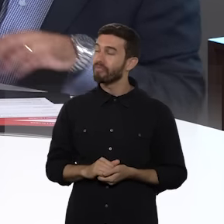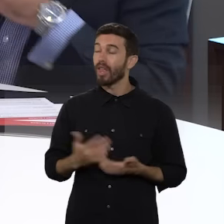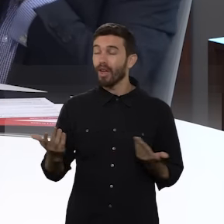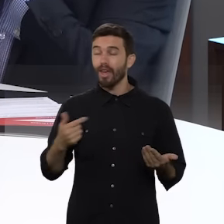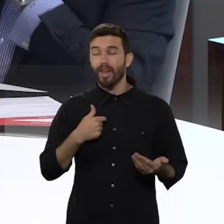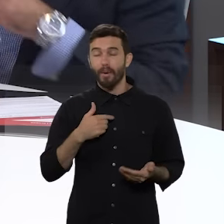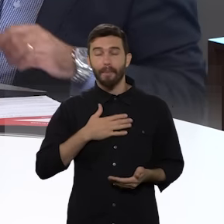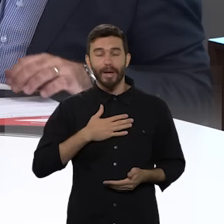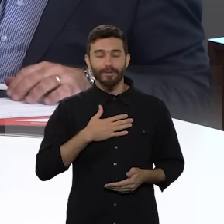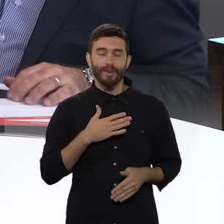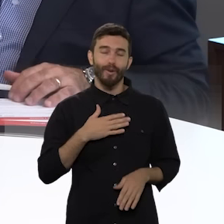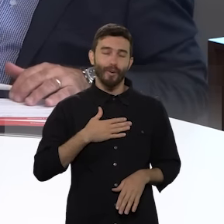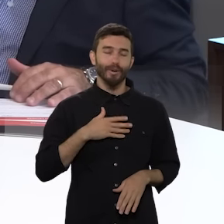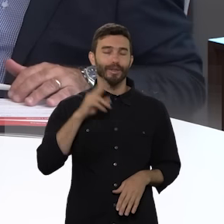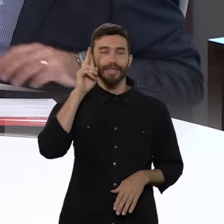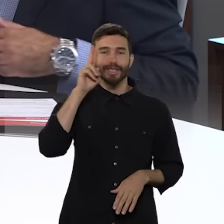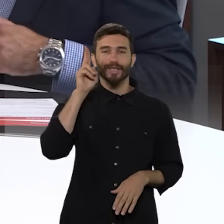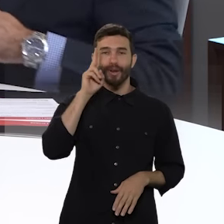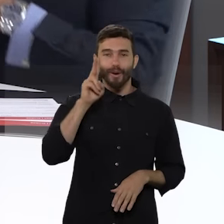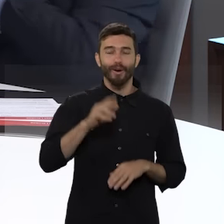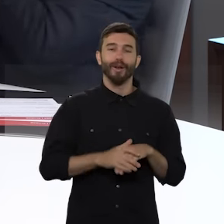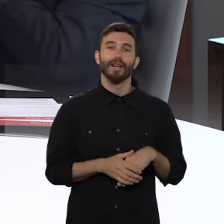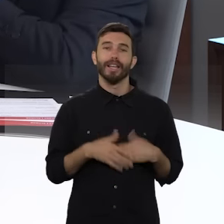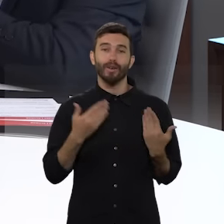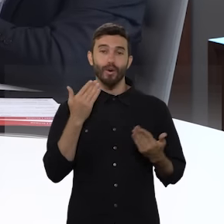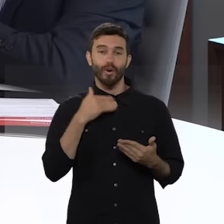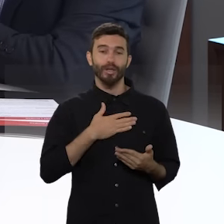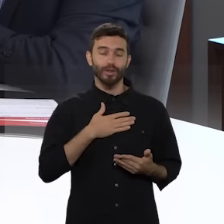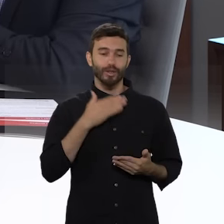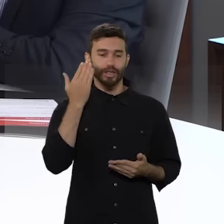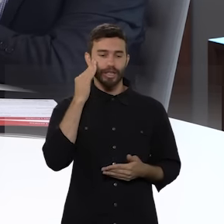Eu, particularmente, gosto muito de história. Eu gosto de entender como a humanidade chegou